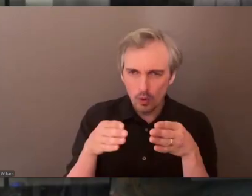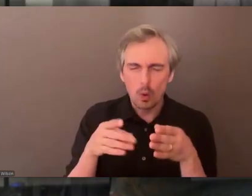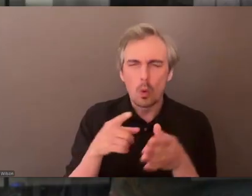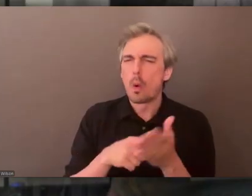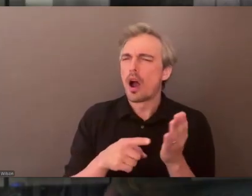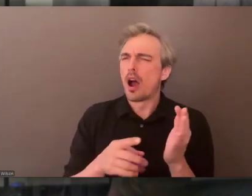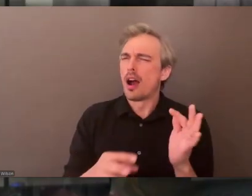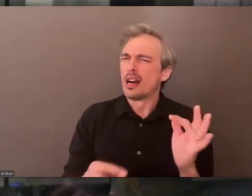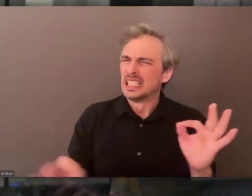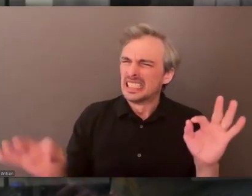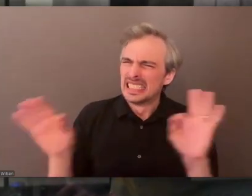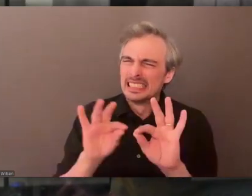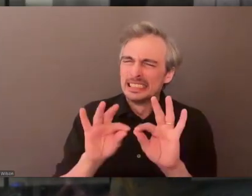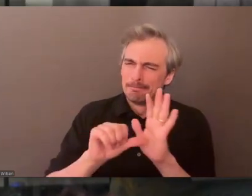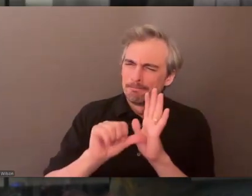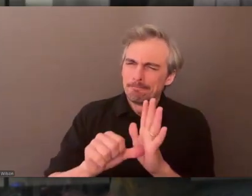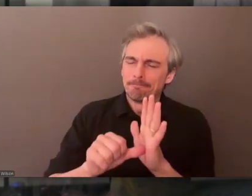そしてその後、物語を構築します。